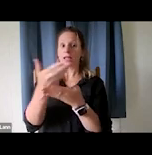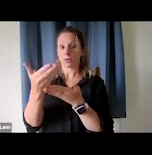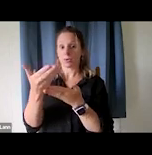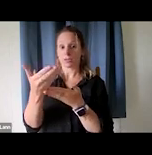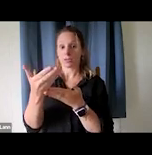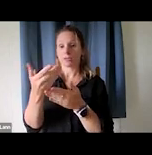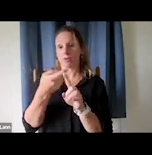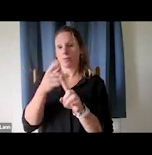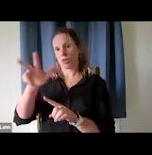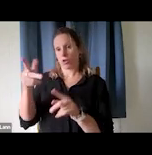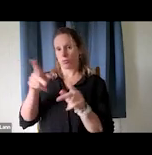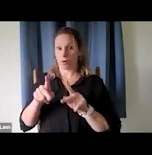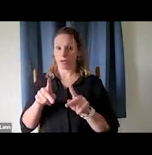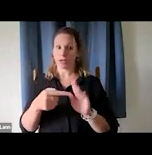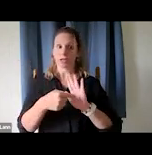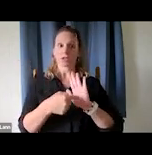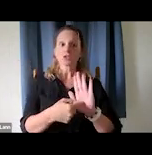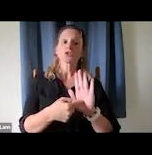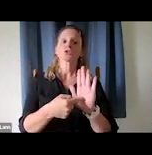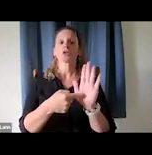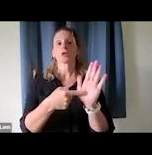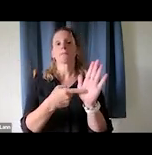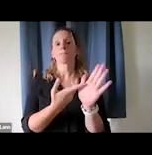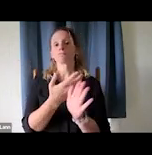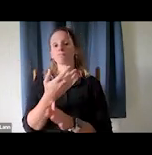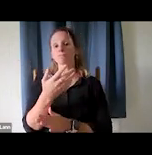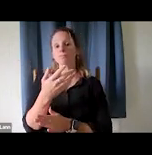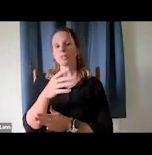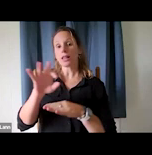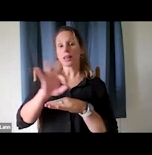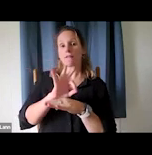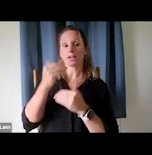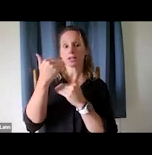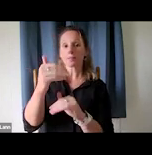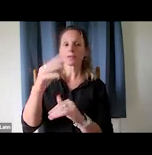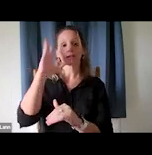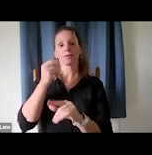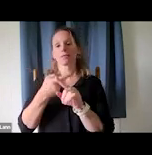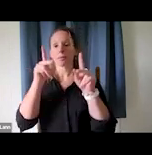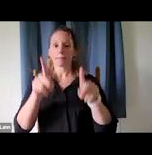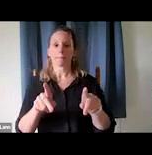con el fin de demostrar las marcadas limitaciones funcionales que experimenta la persona con una discapacidad que le impide rendir